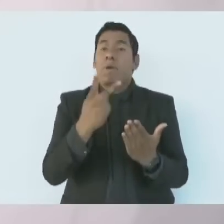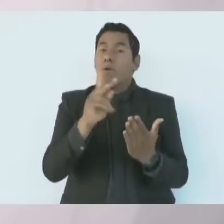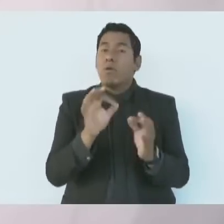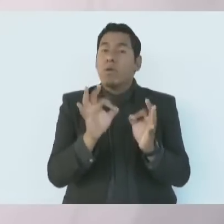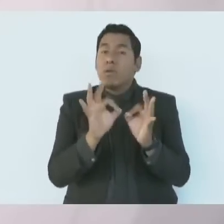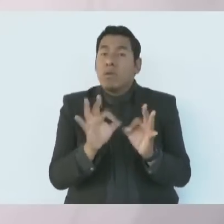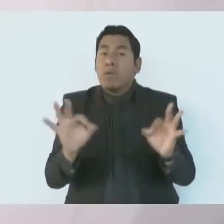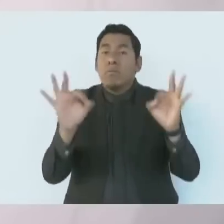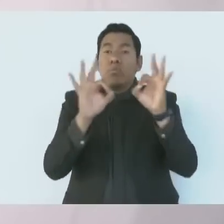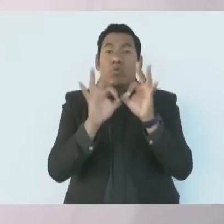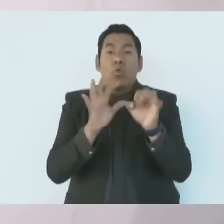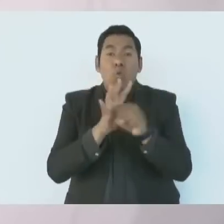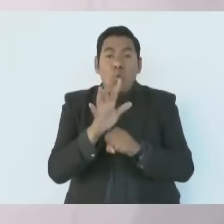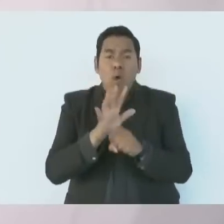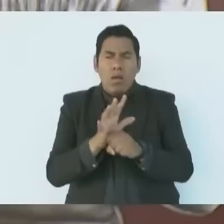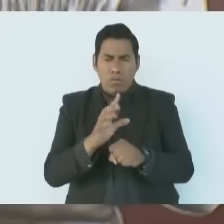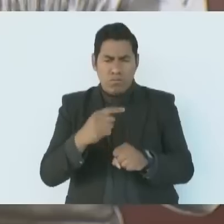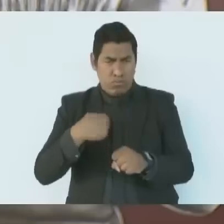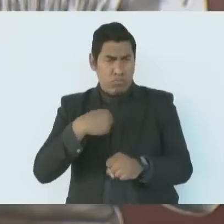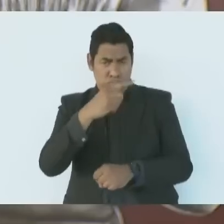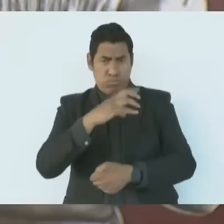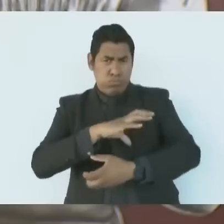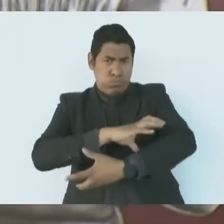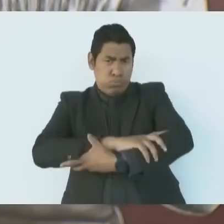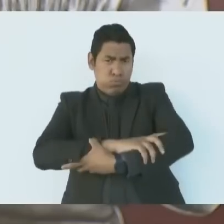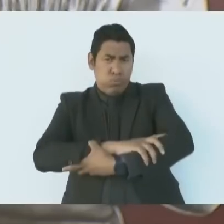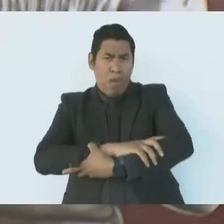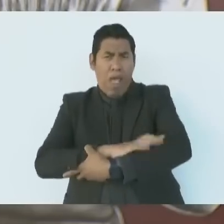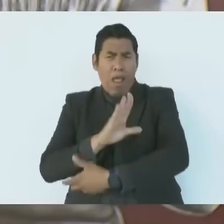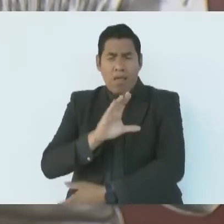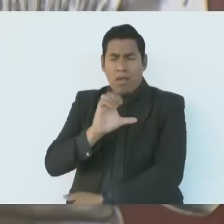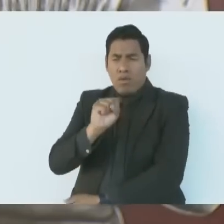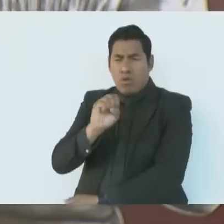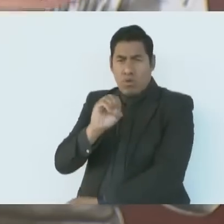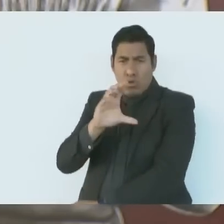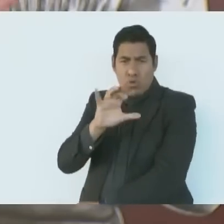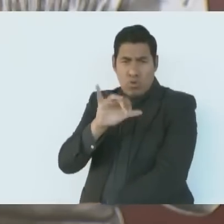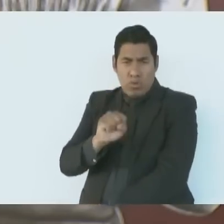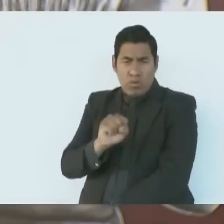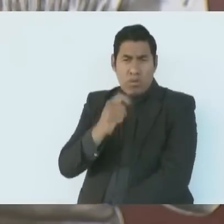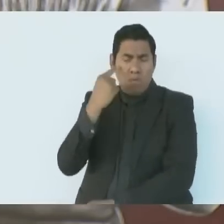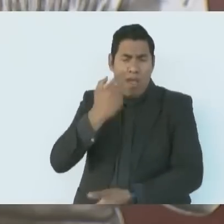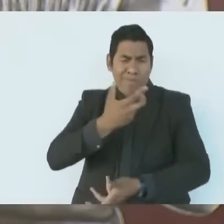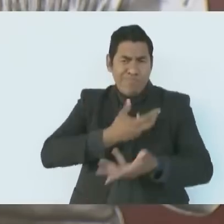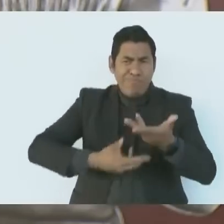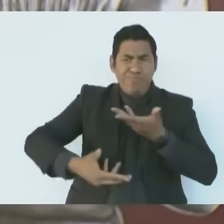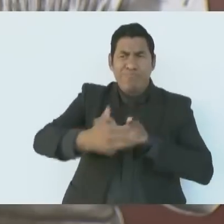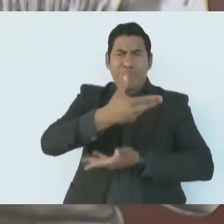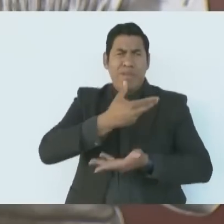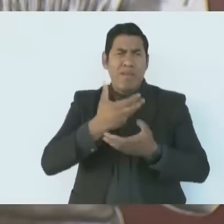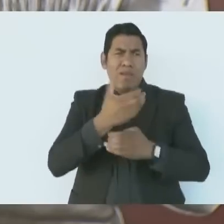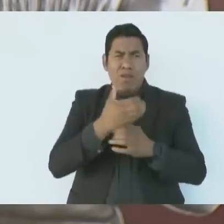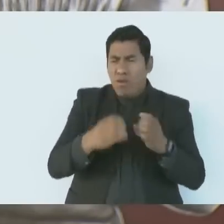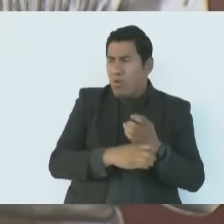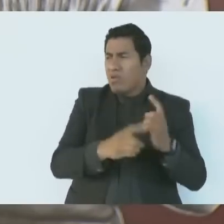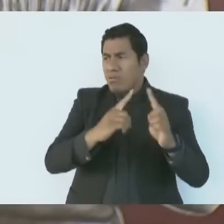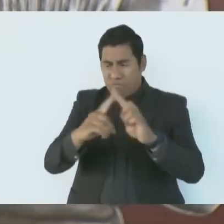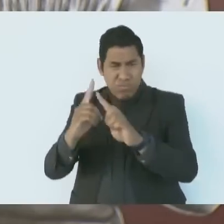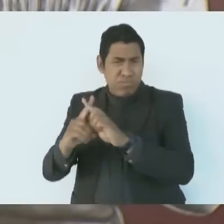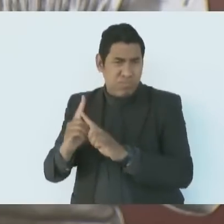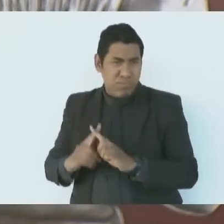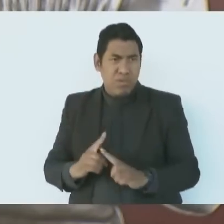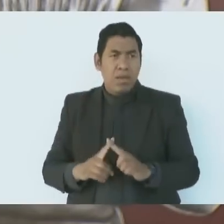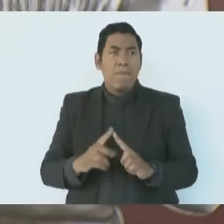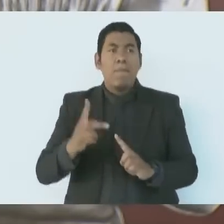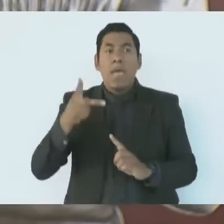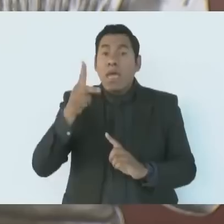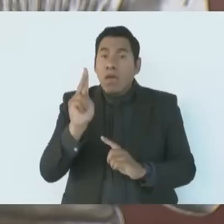porque somos socios comerciales y porque estamos pegados a Estados Unidos Pero tiene